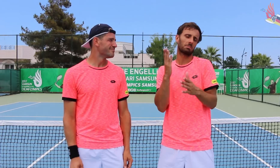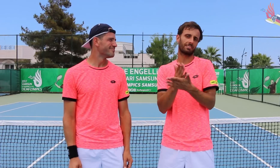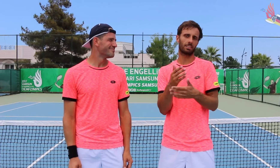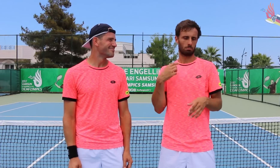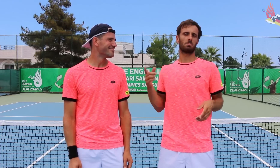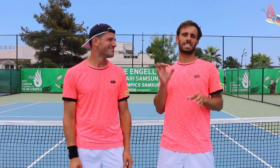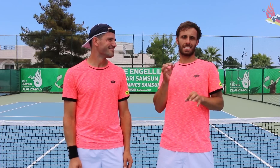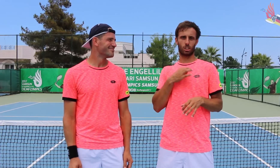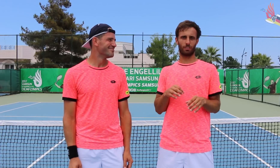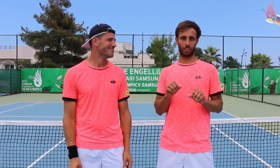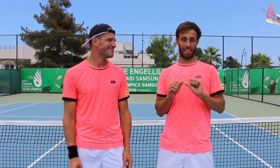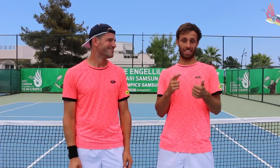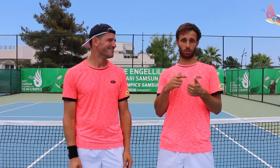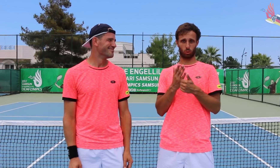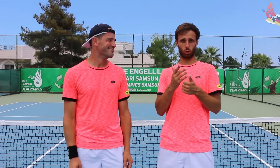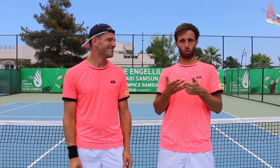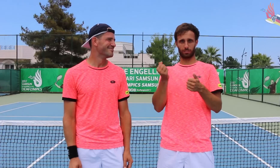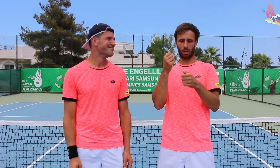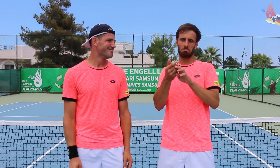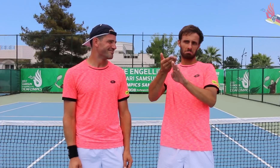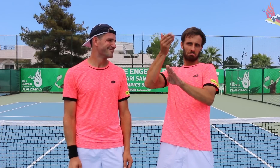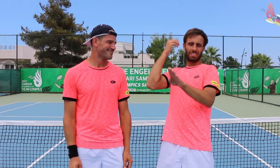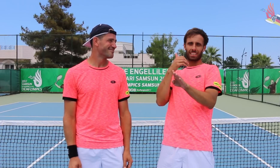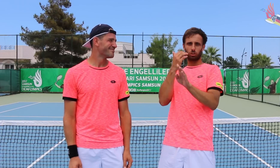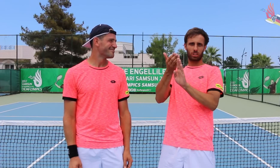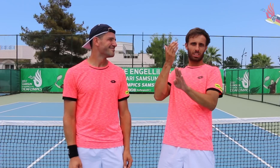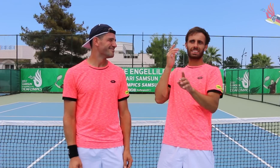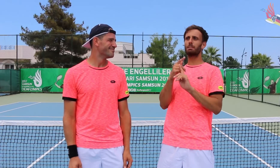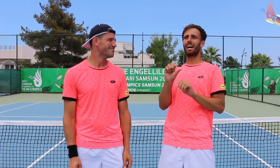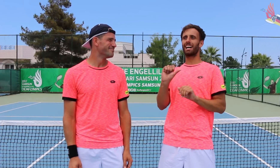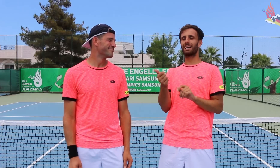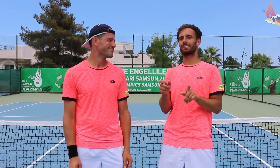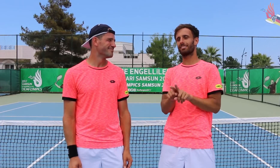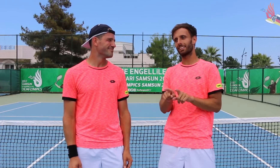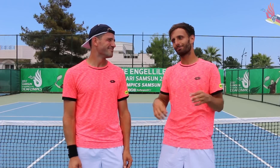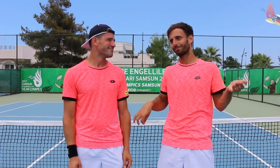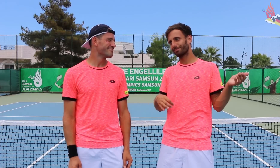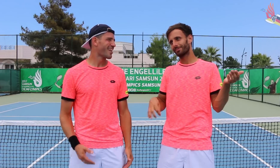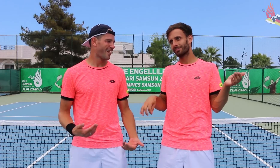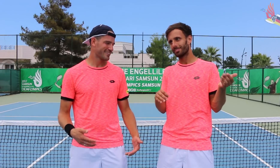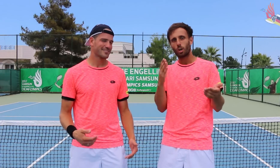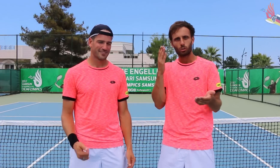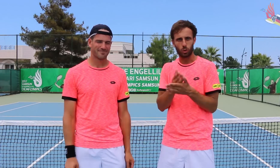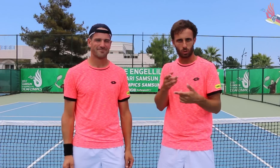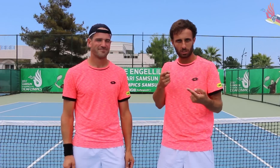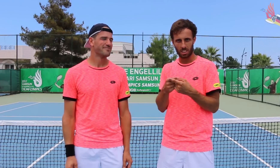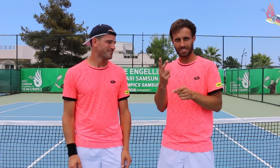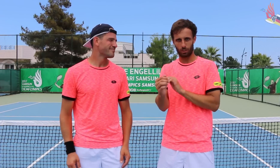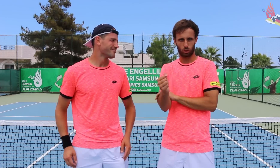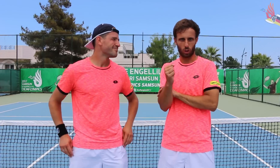Ich bin sehr zufrieden. In der Vergangenheit haben wir das erste Spiel immer locker gewonnen. Doch heute, gegen zwei neue Gesichter, zu gewinnen war schon sehr gut.